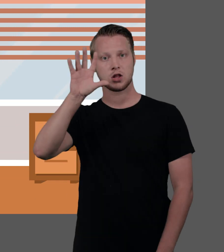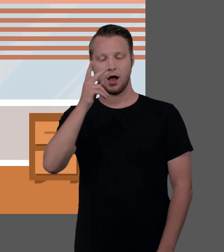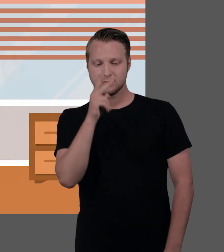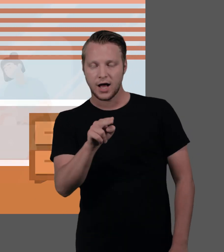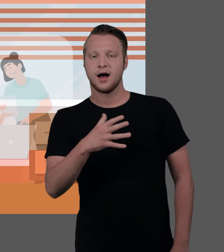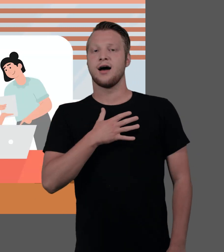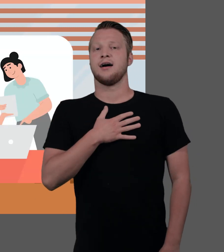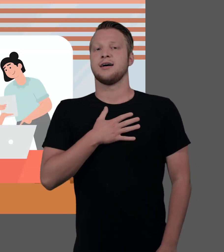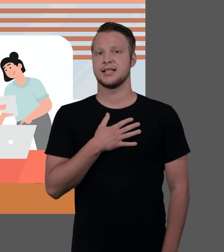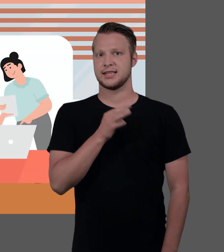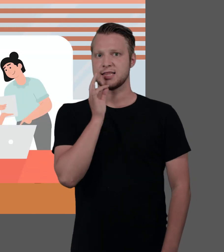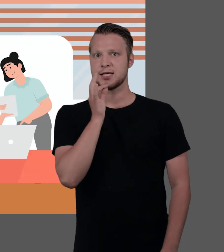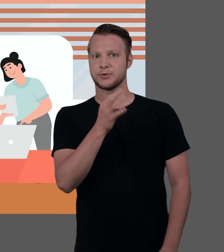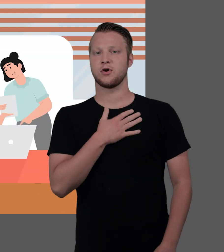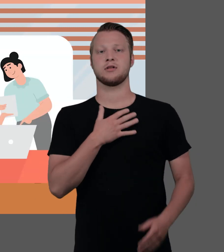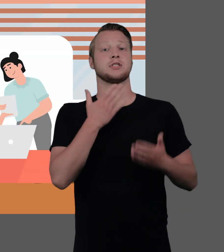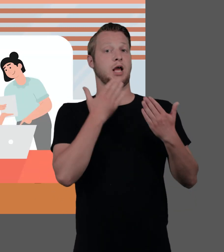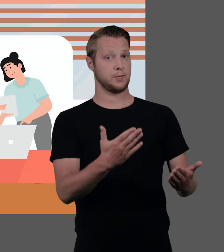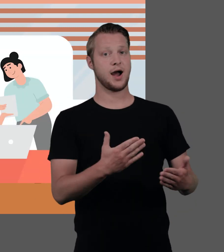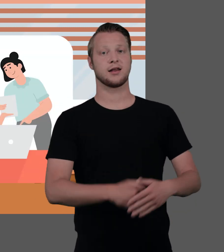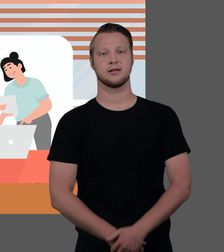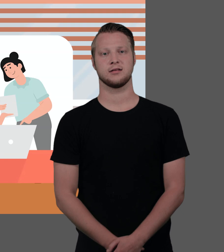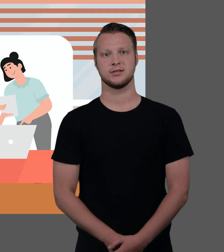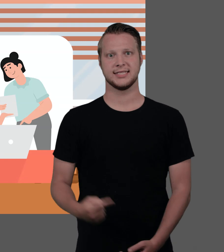Jonas is dankbaar voor de tips!